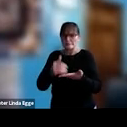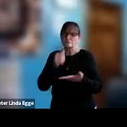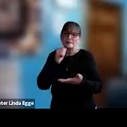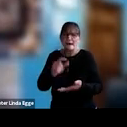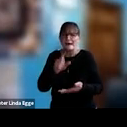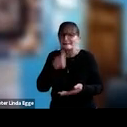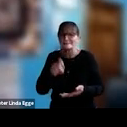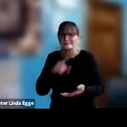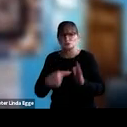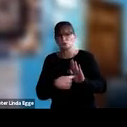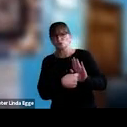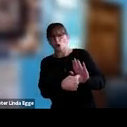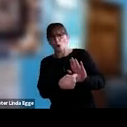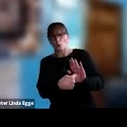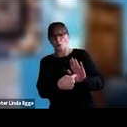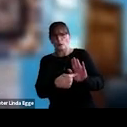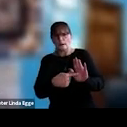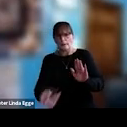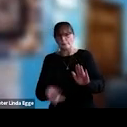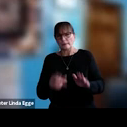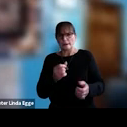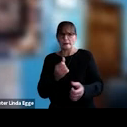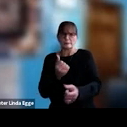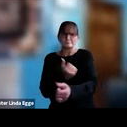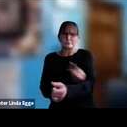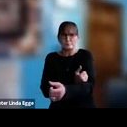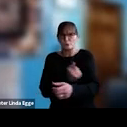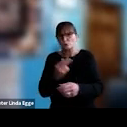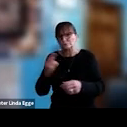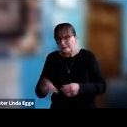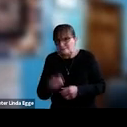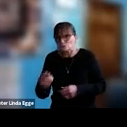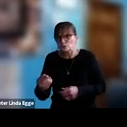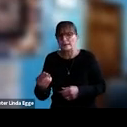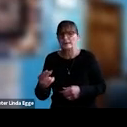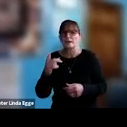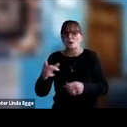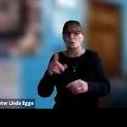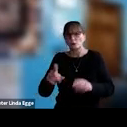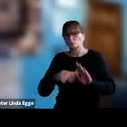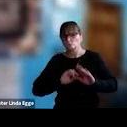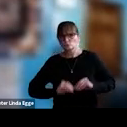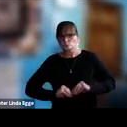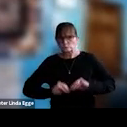de mostrar el historial de consumo de sustancias, se trata sobre todo es de ilustrar claramente que el consumo de sustancias